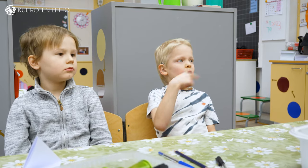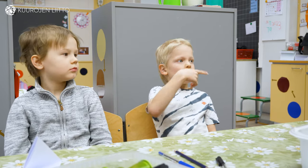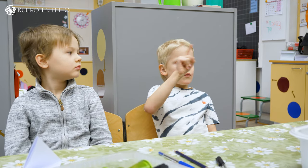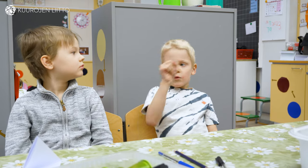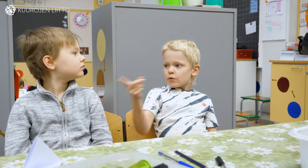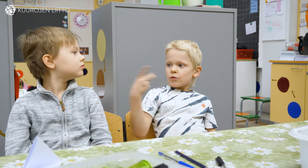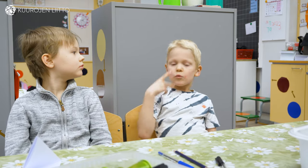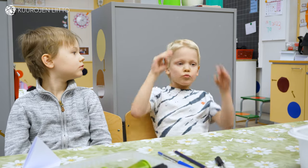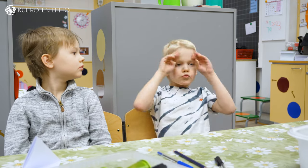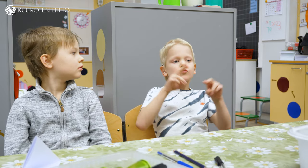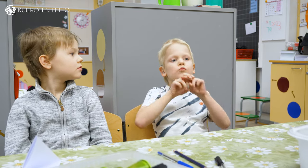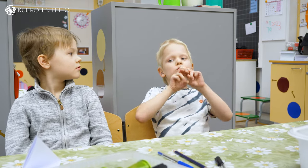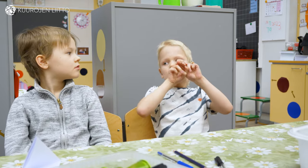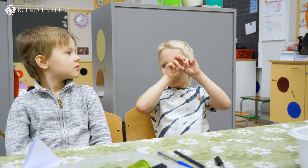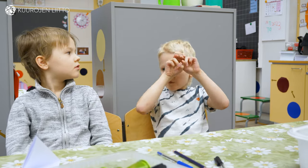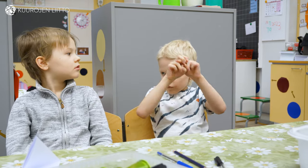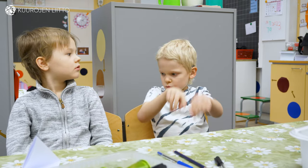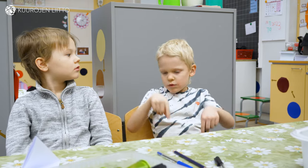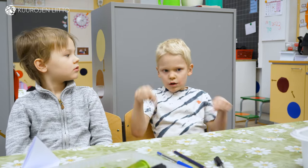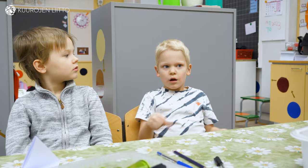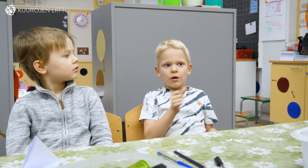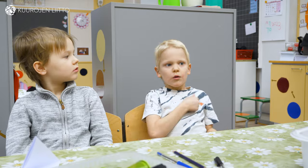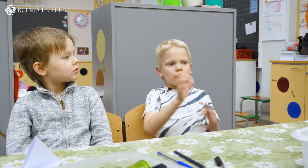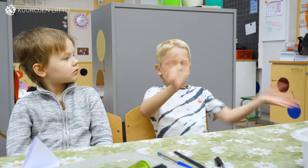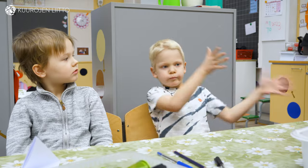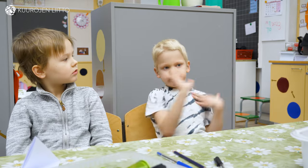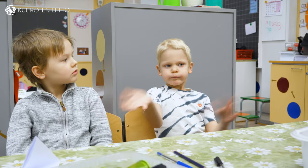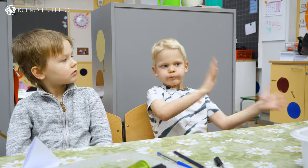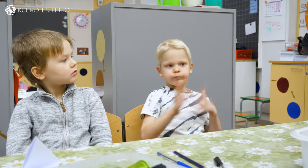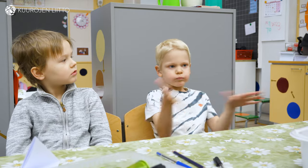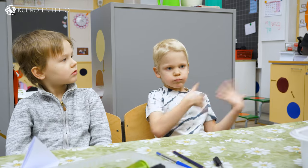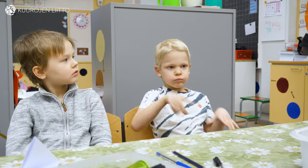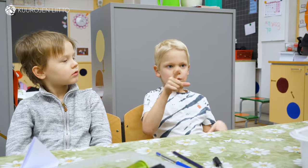Kello 13 me tullaan avustajan kanssa bussilla tänne Pitäjänmäkeen, jossa saan viittoa.